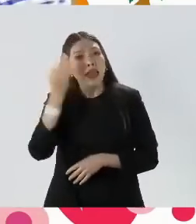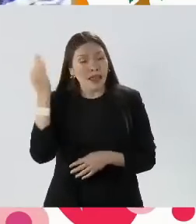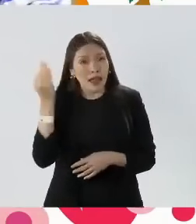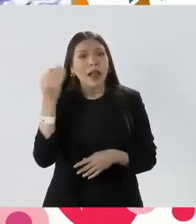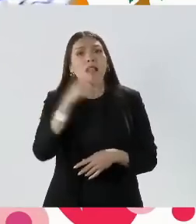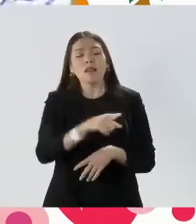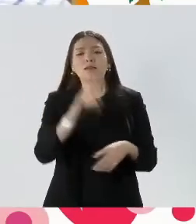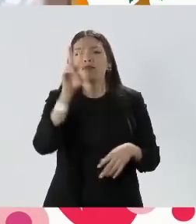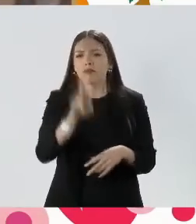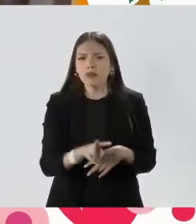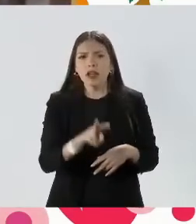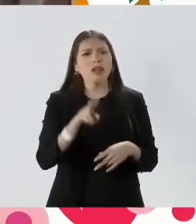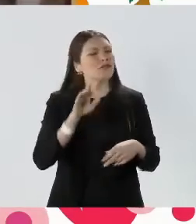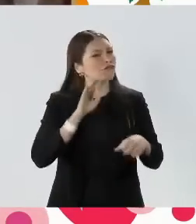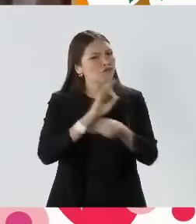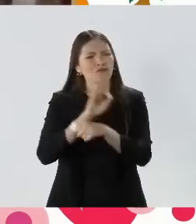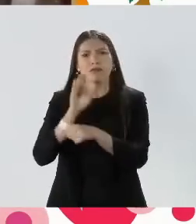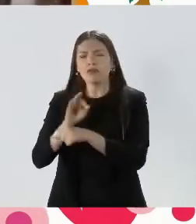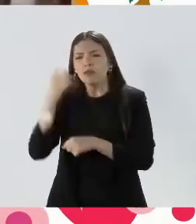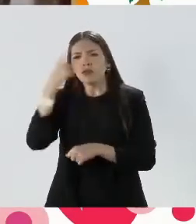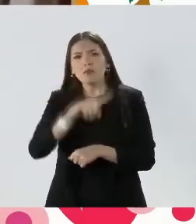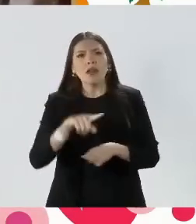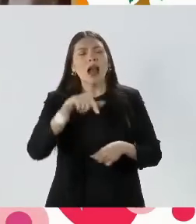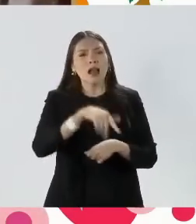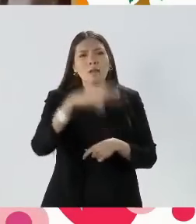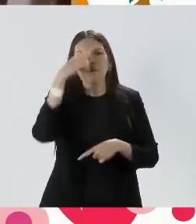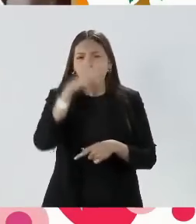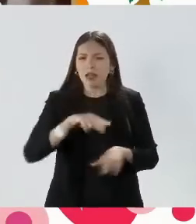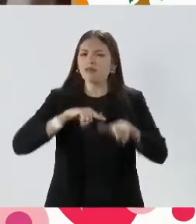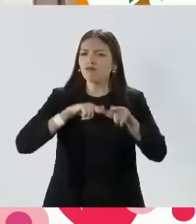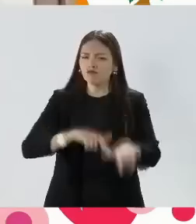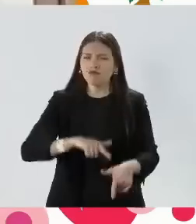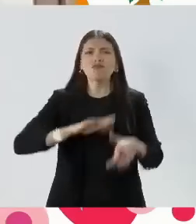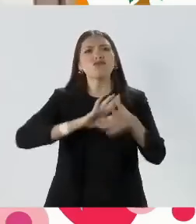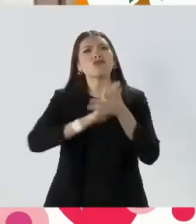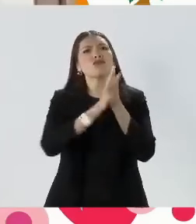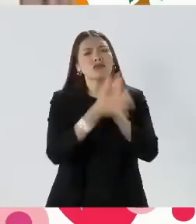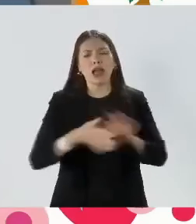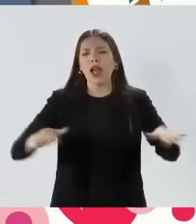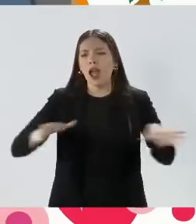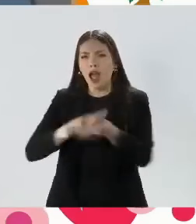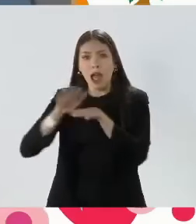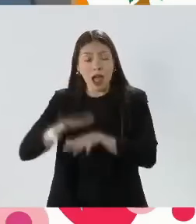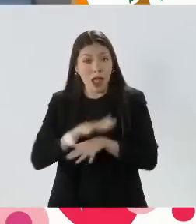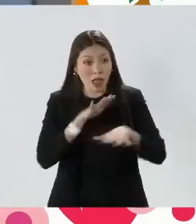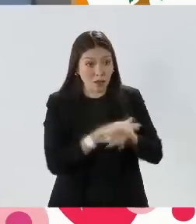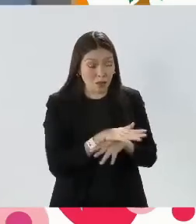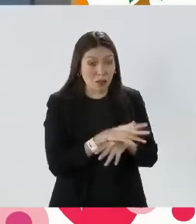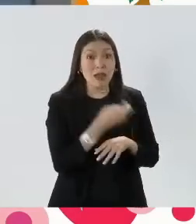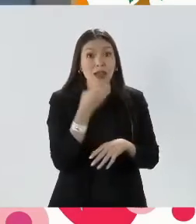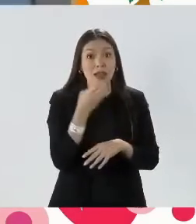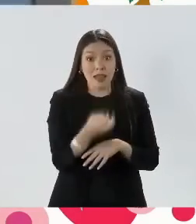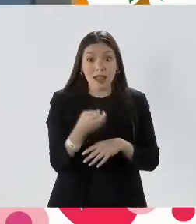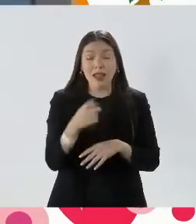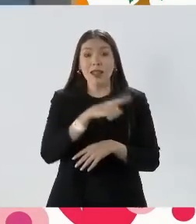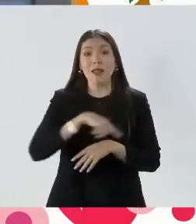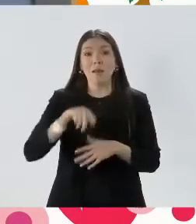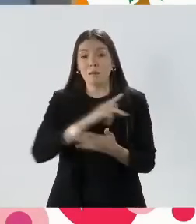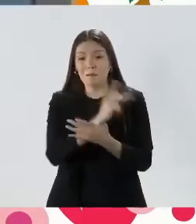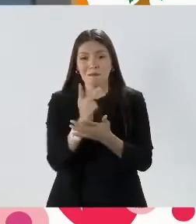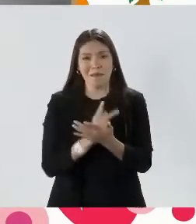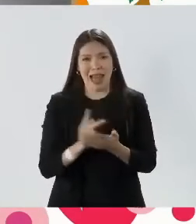de las transformaciones de México su apoyo al planc que presentamos a los ciudadanos y que